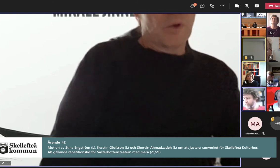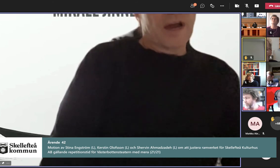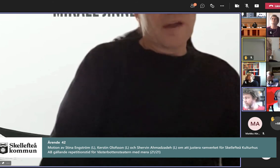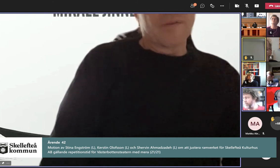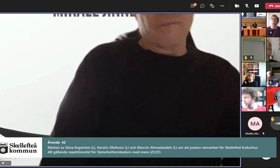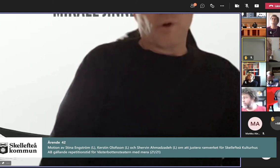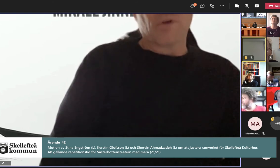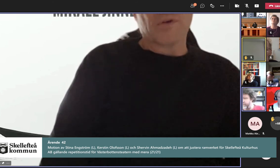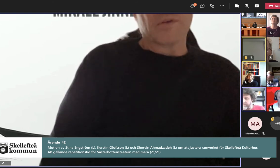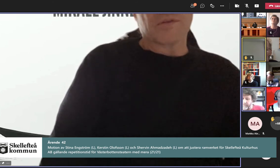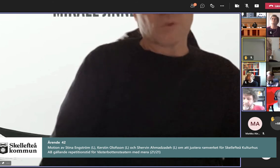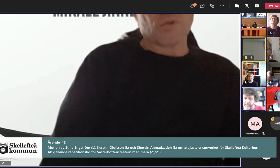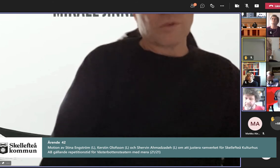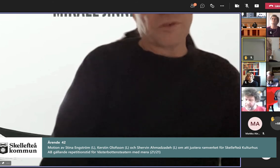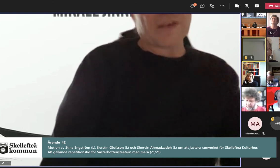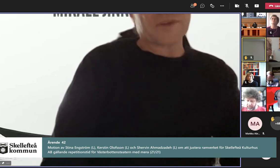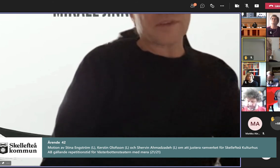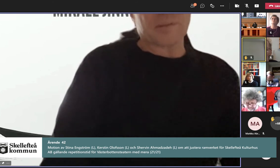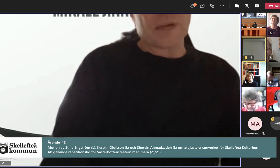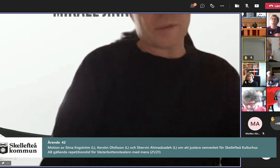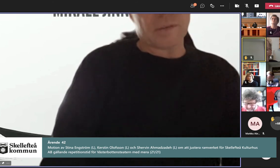Det här Stort förändringsarbete